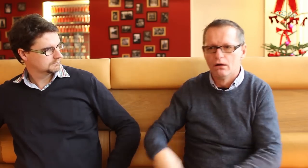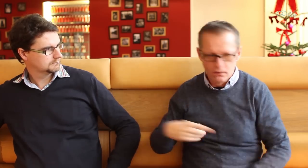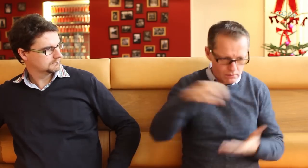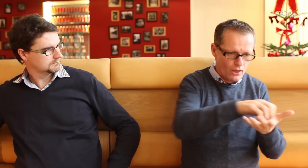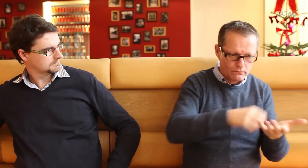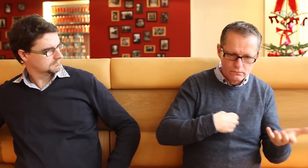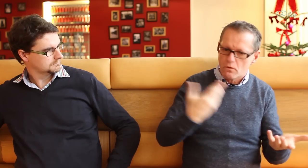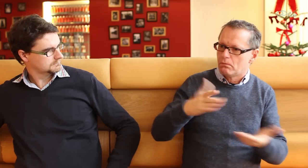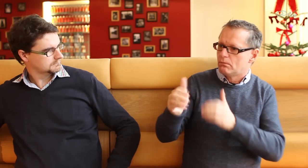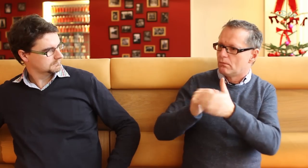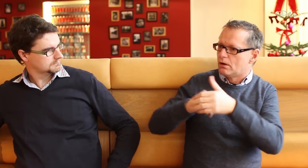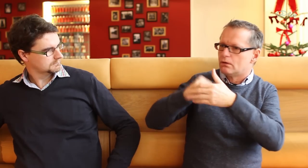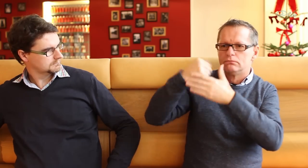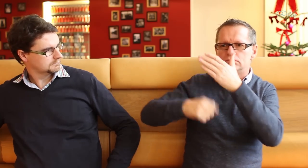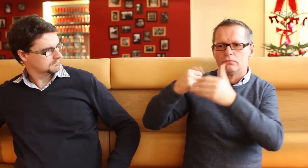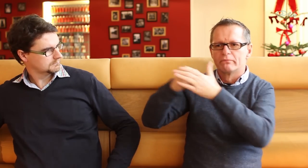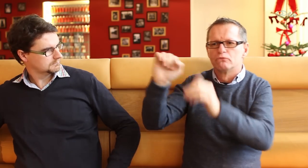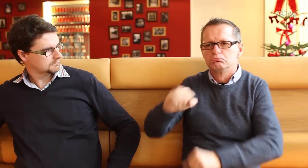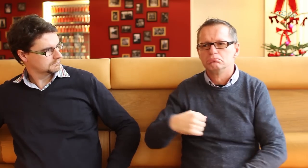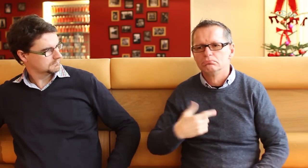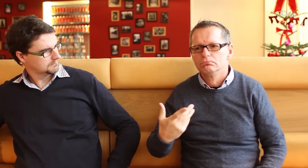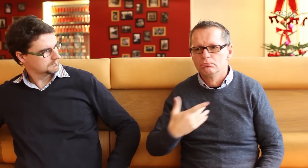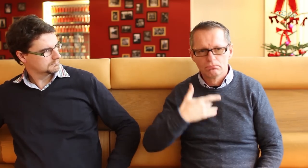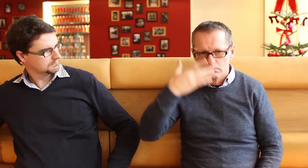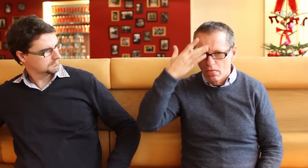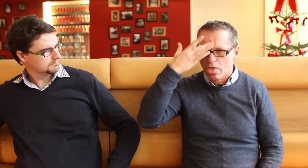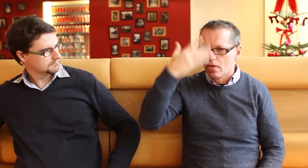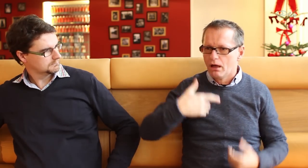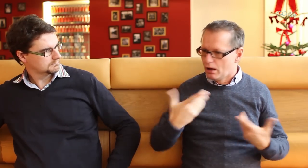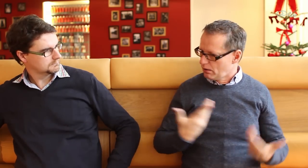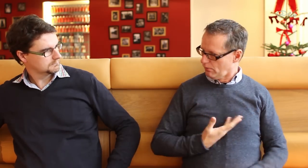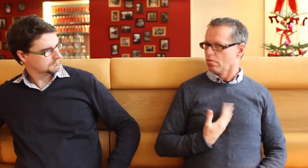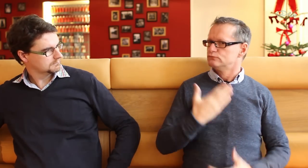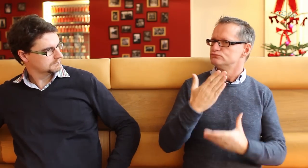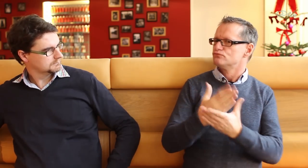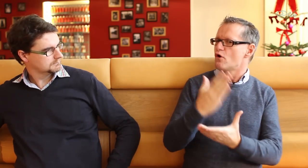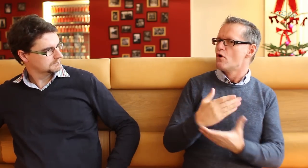Das hat mich verrückt gemacht und unsicher!